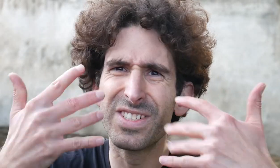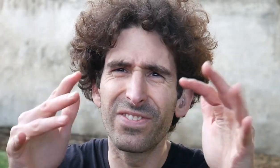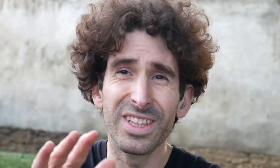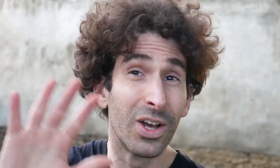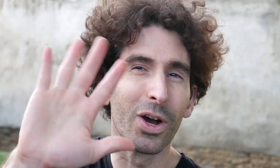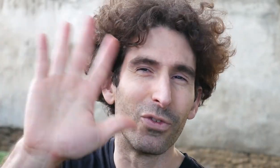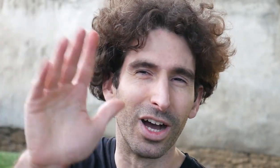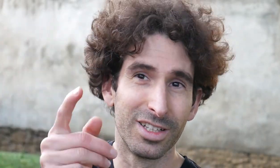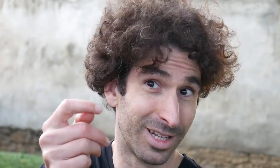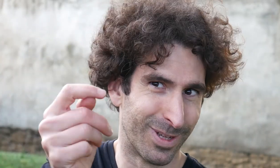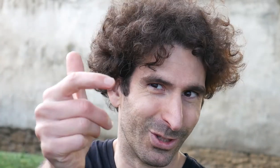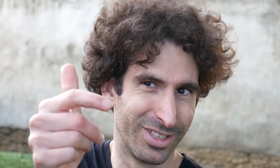C'est fini, au revoir et à bientôt !